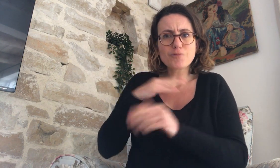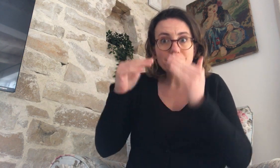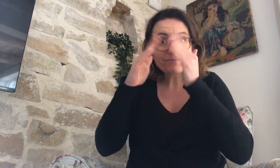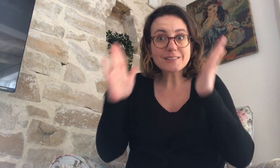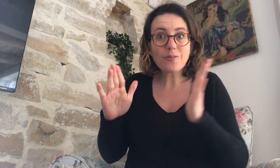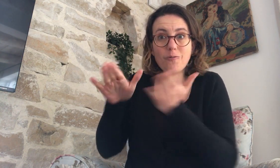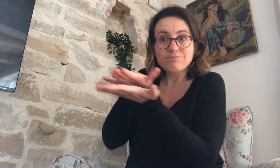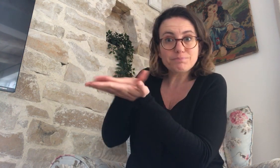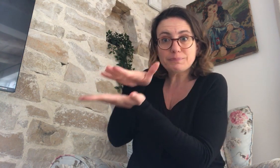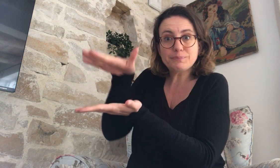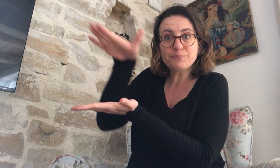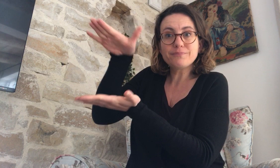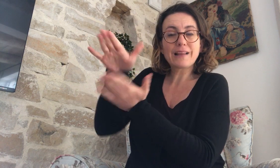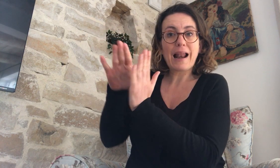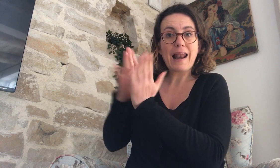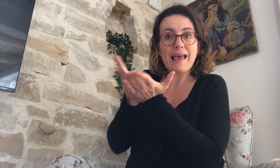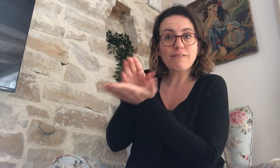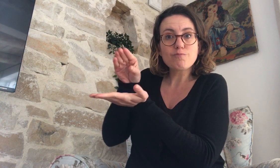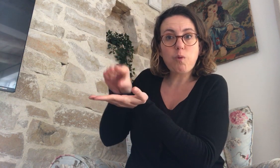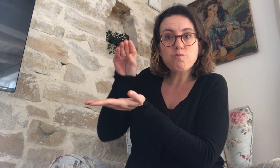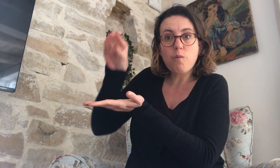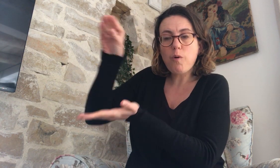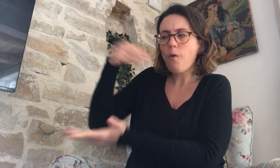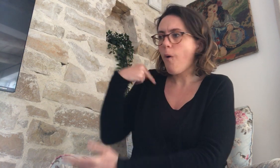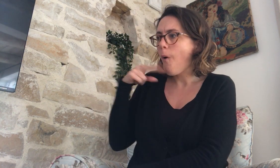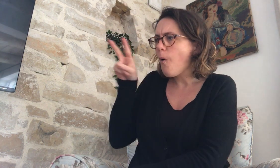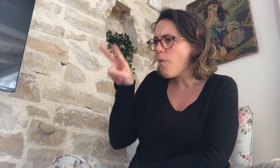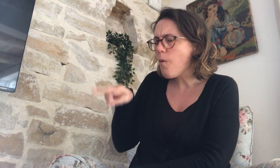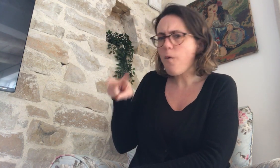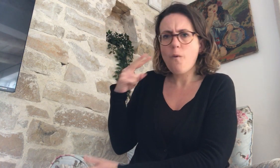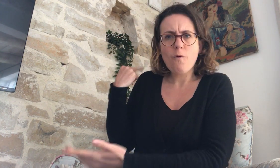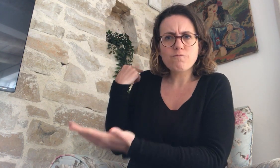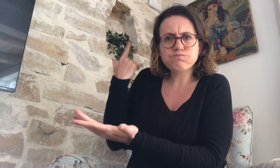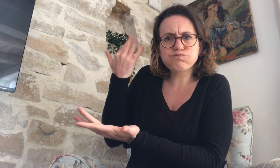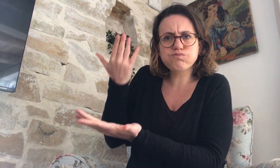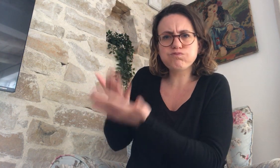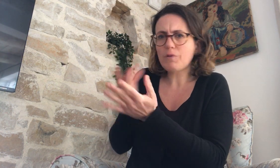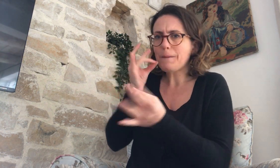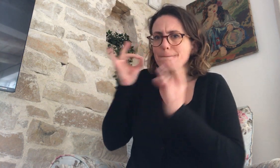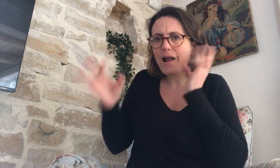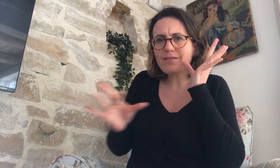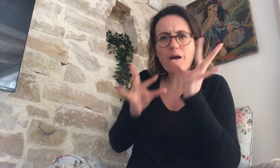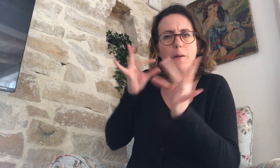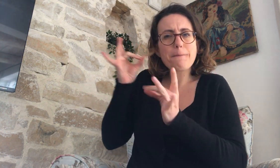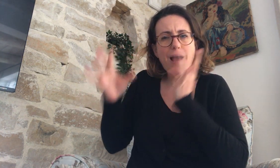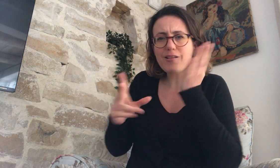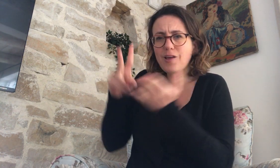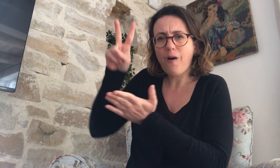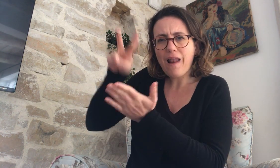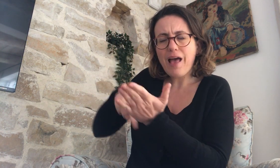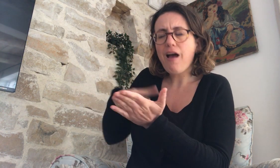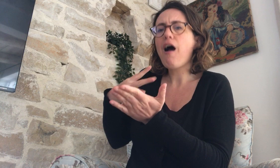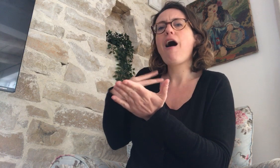A la maison, vous avez sûrement des livres que n'aviez pas eu le temps de lire et qui vous attendent.